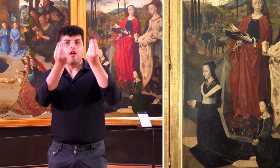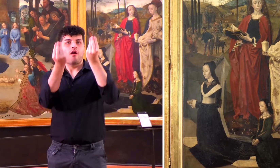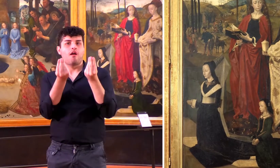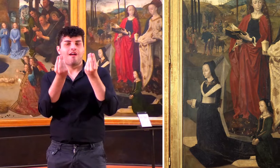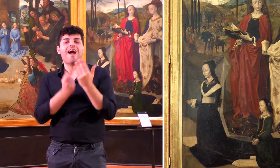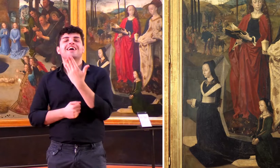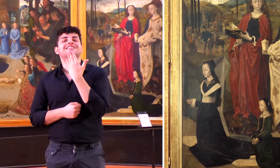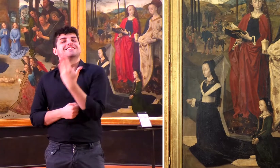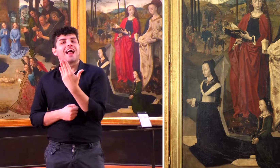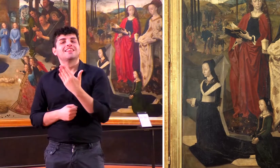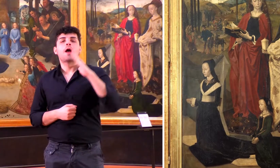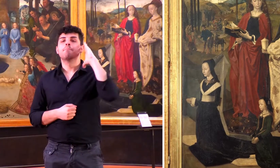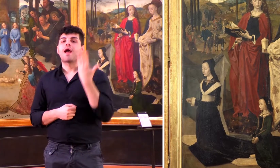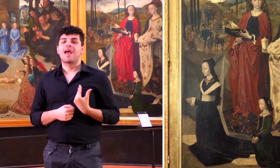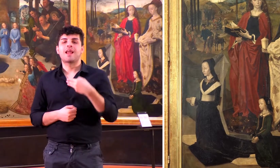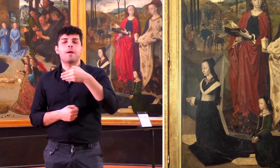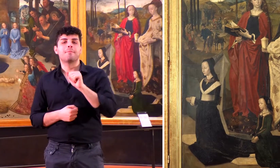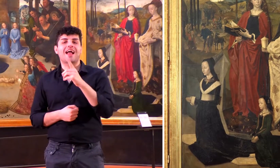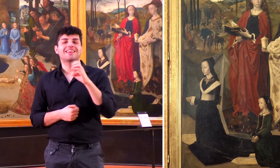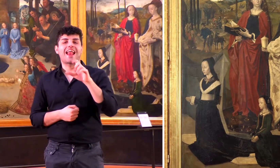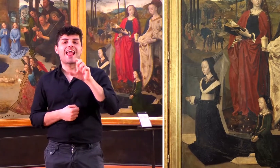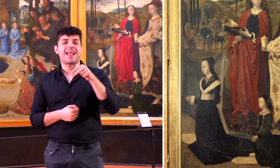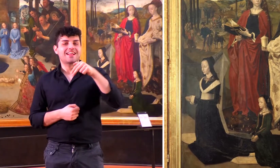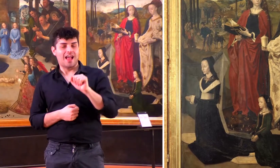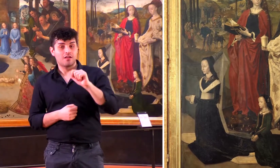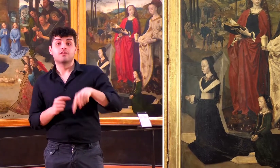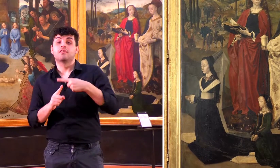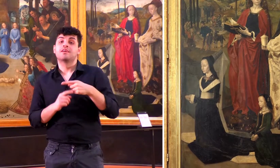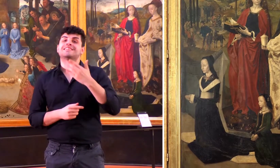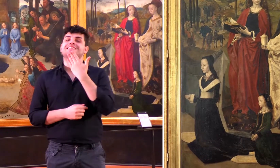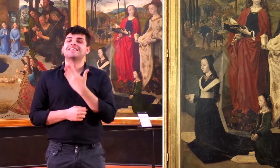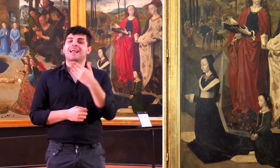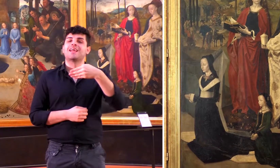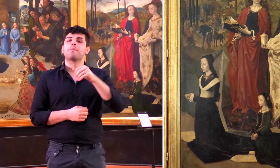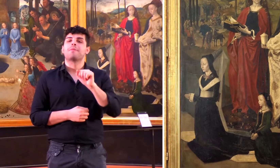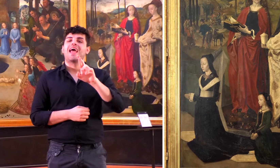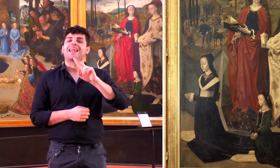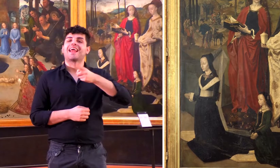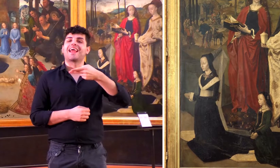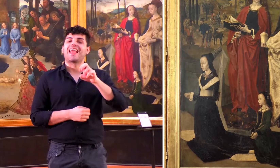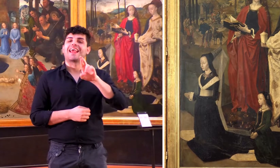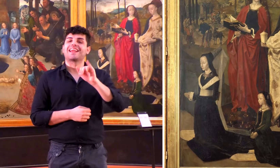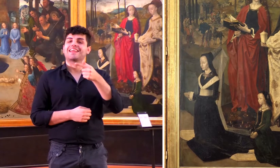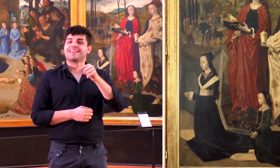alle loro spalle Santa Maria Maddalena e Santa Margherita.